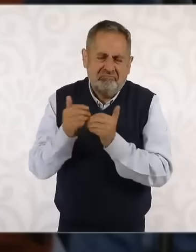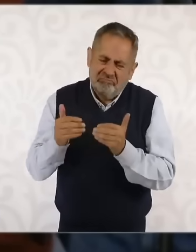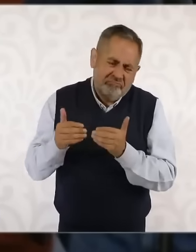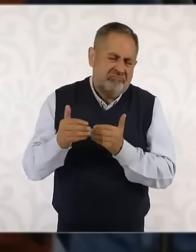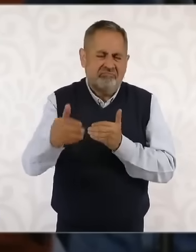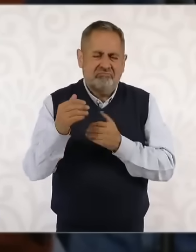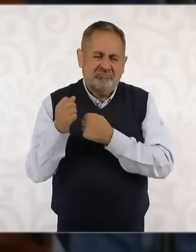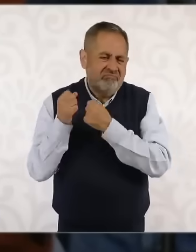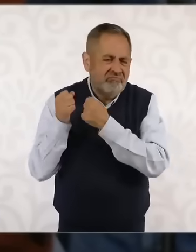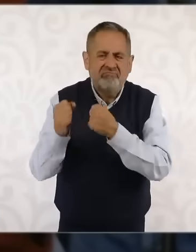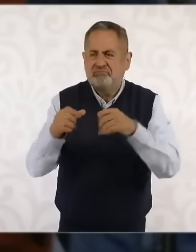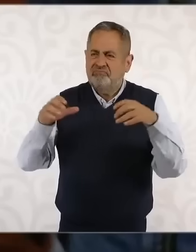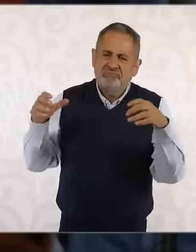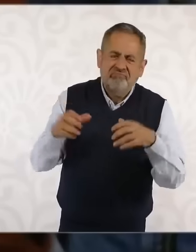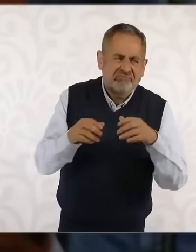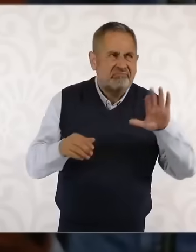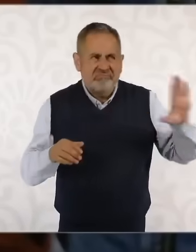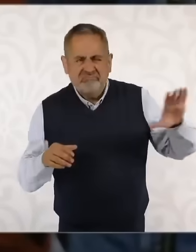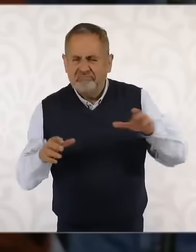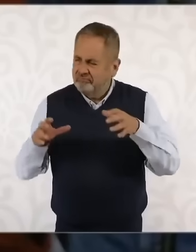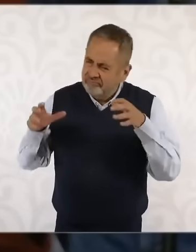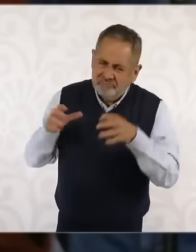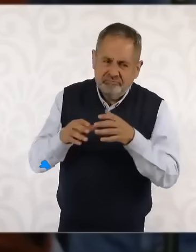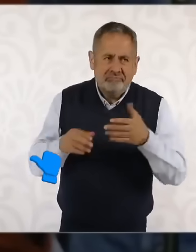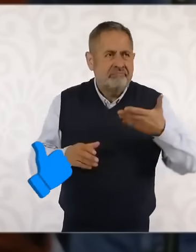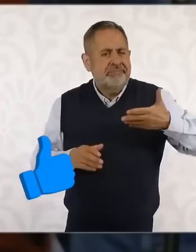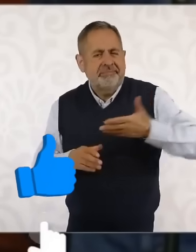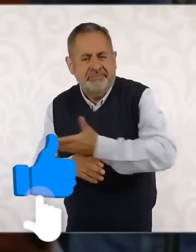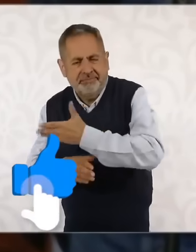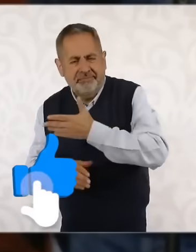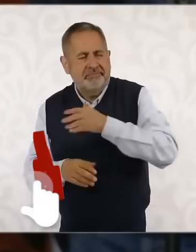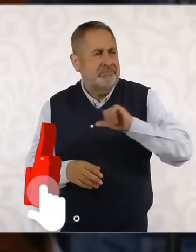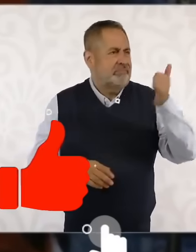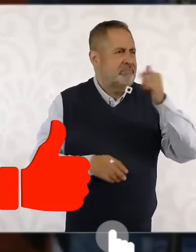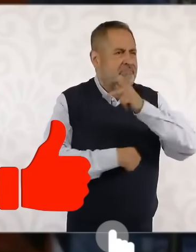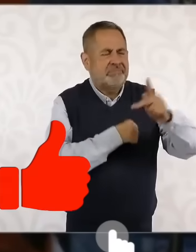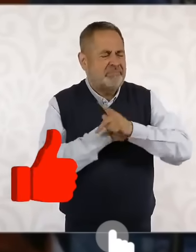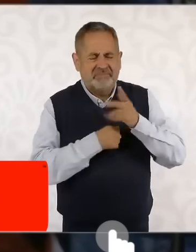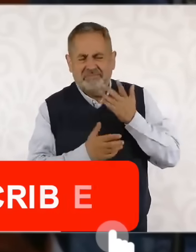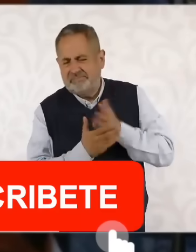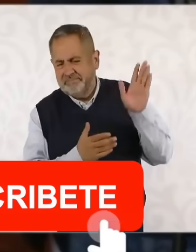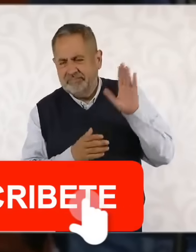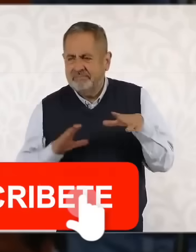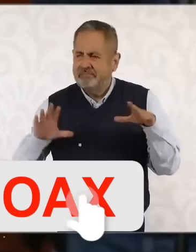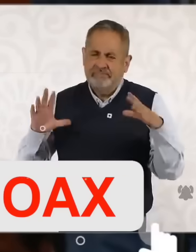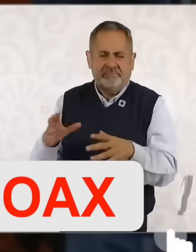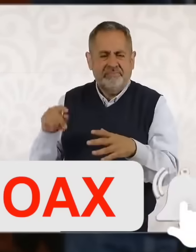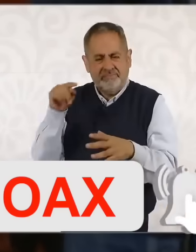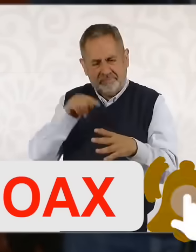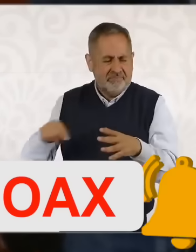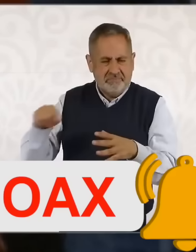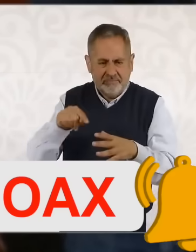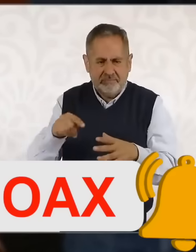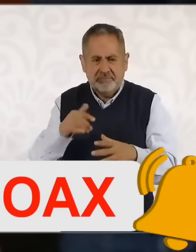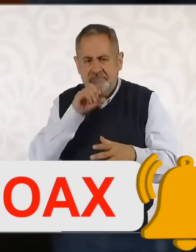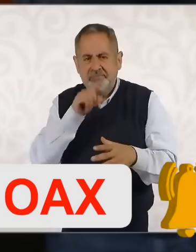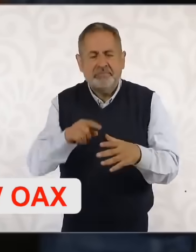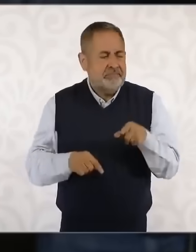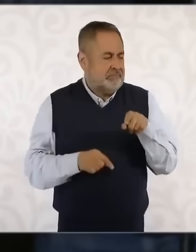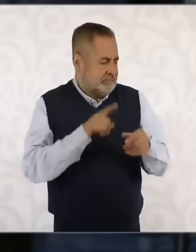coyuntura y evitar sobre todo estas injerencismos extranjeros. eh y también eh la traición interna